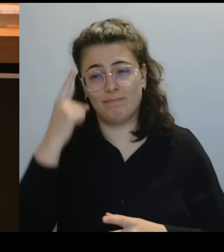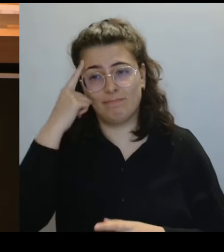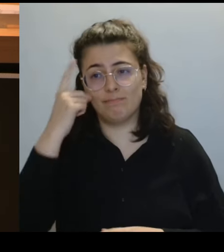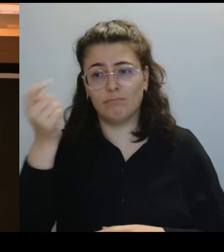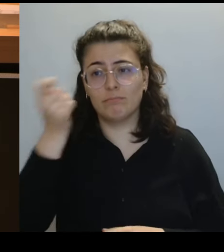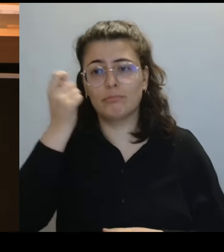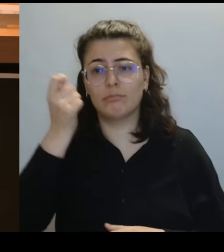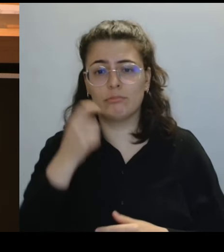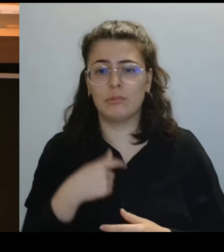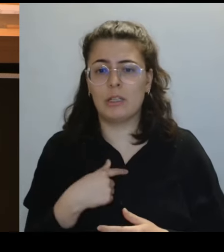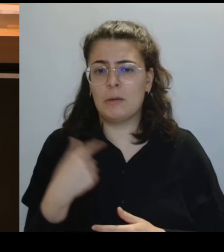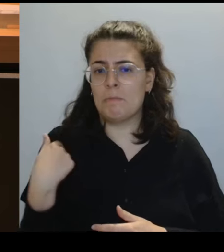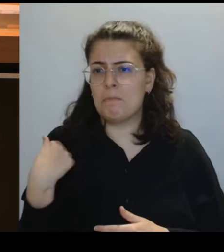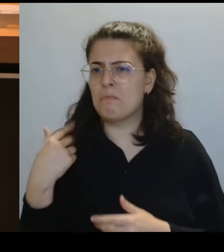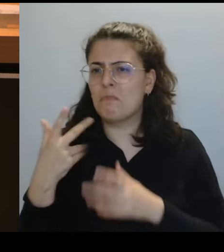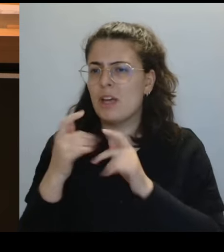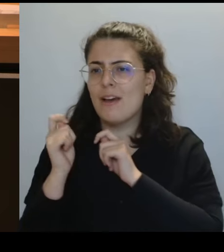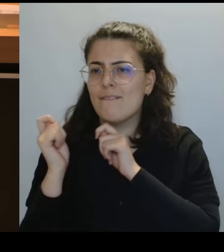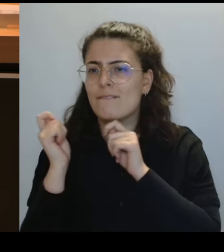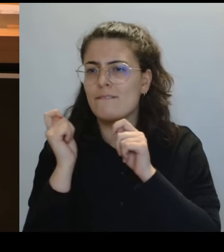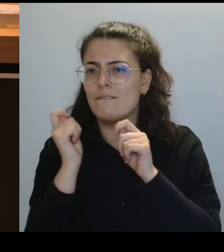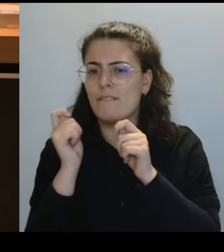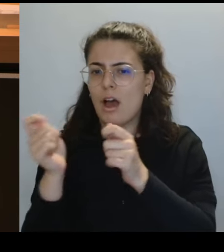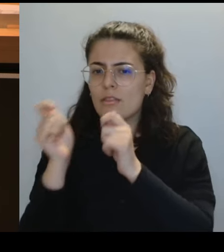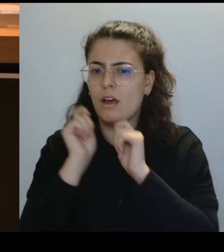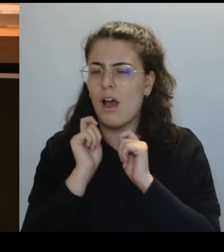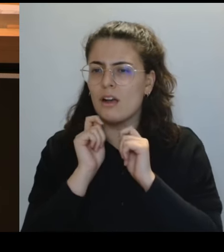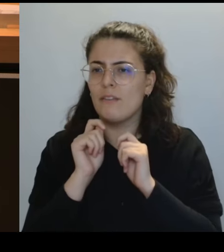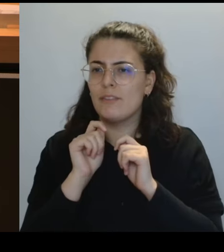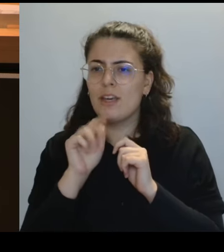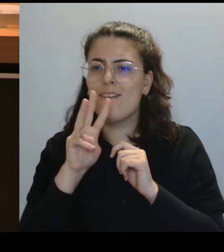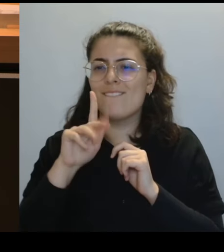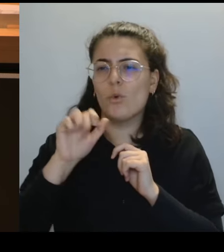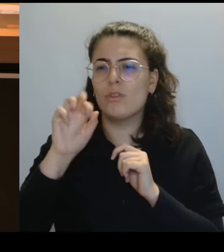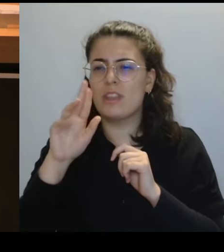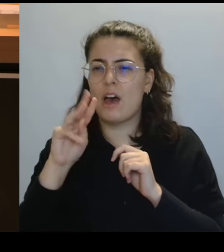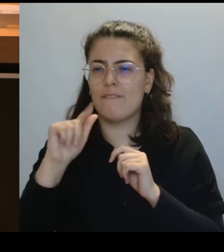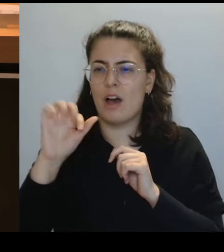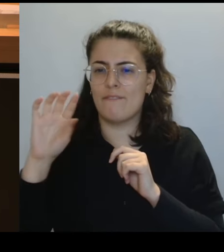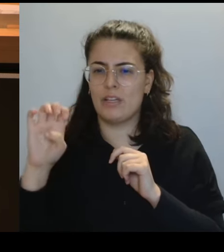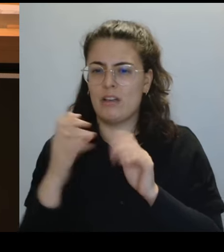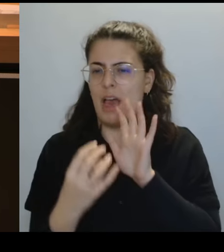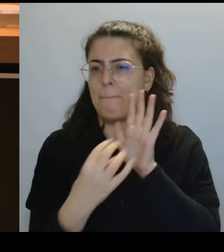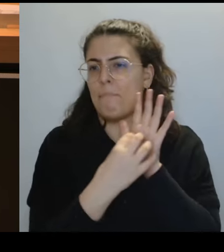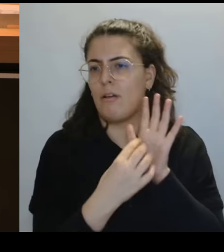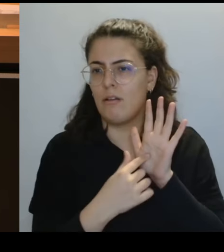neuen Wunderwaffe, der App, gelesen. Immer wenn irgendwas nicht funktioniert, kommen sie mit einer neuen App.